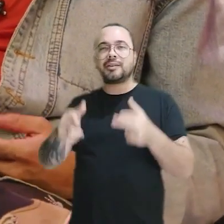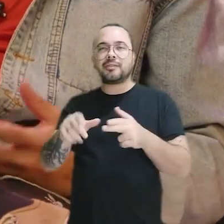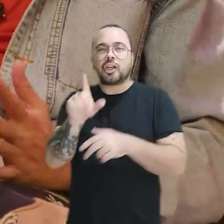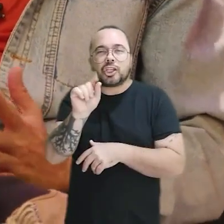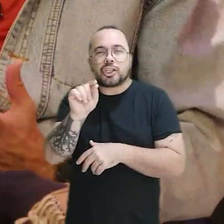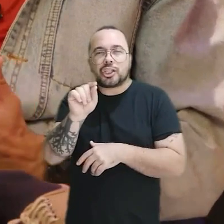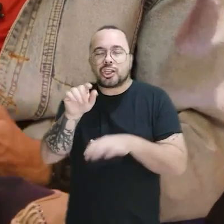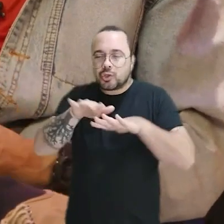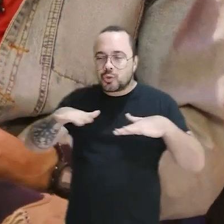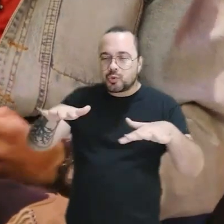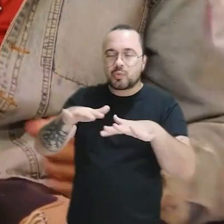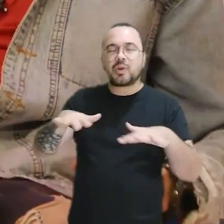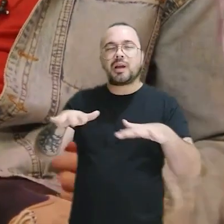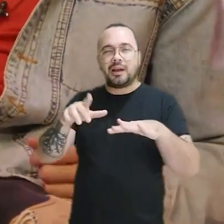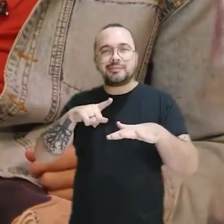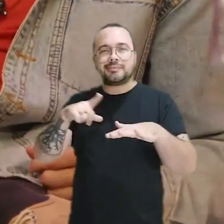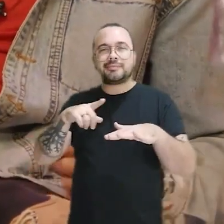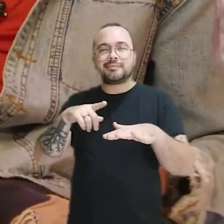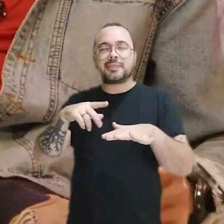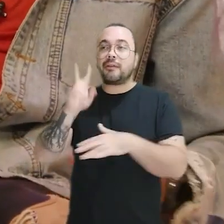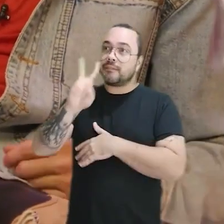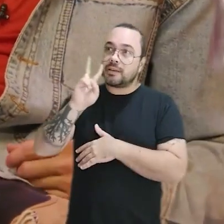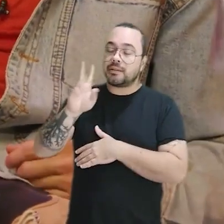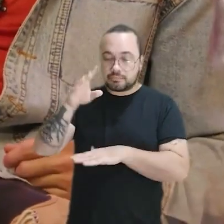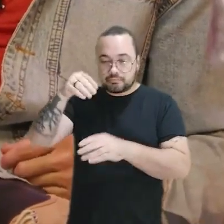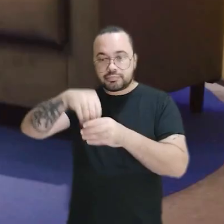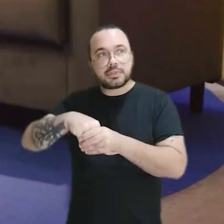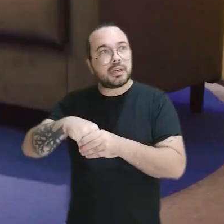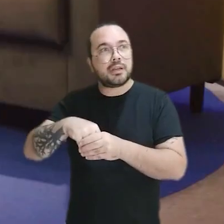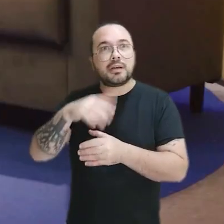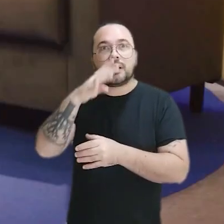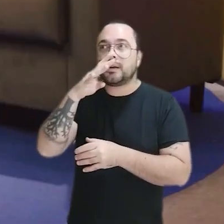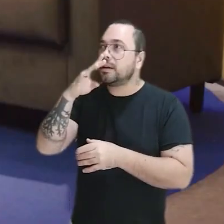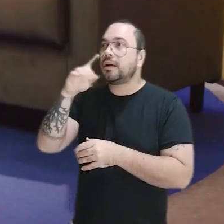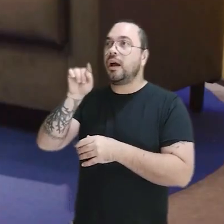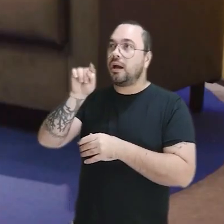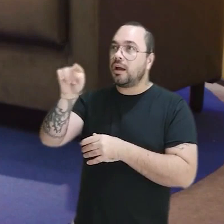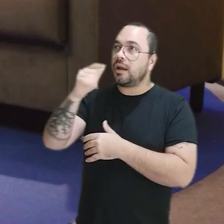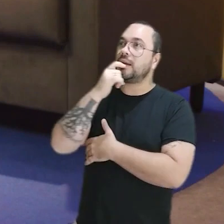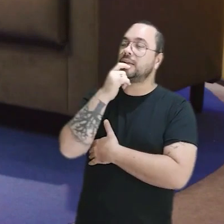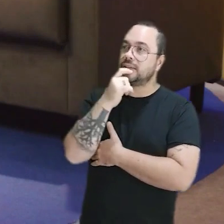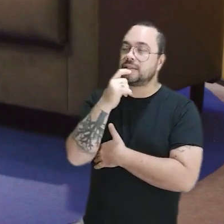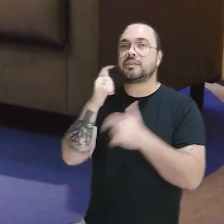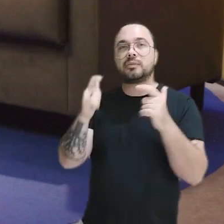que cê já viu mil vezes e, de repente, cê tá dentro e fala... "Ah, então... Então, a janela é aqui, eu achei que a janela